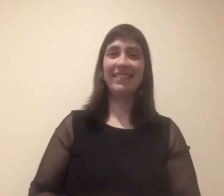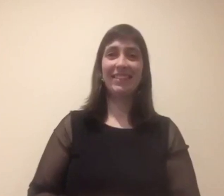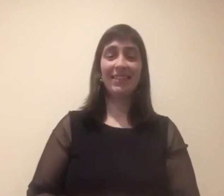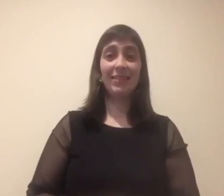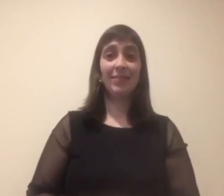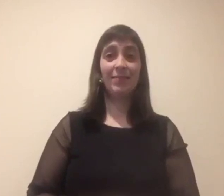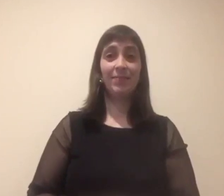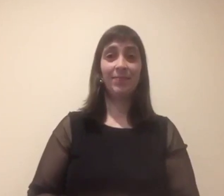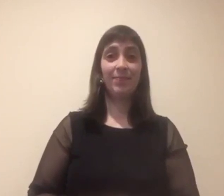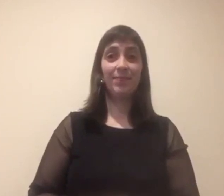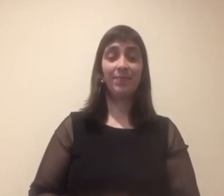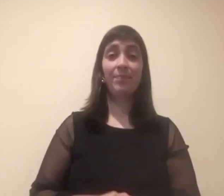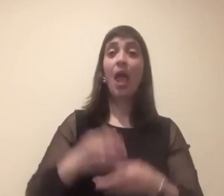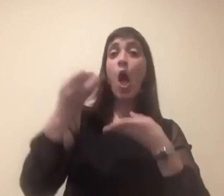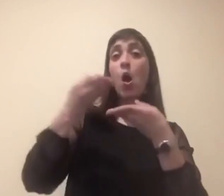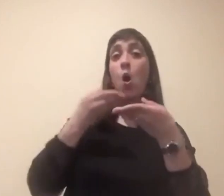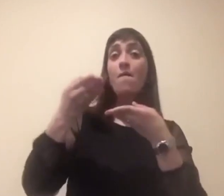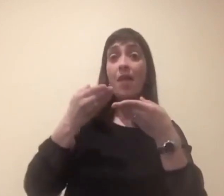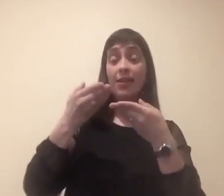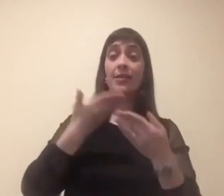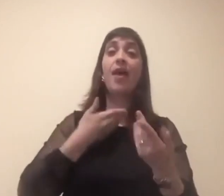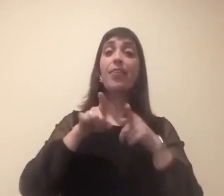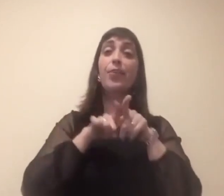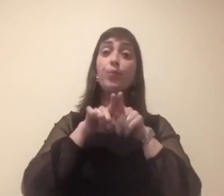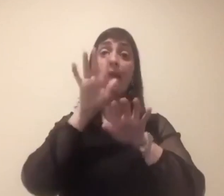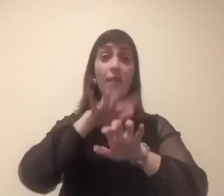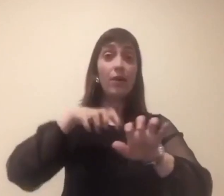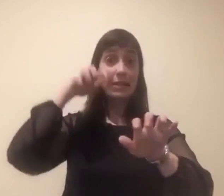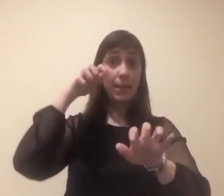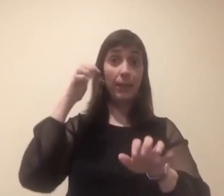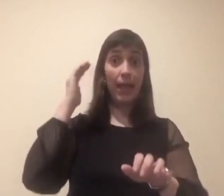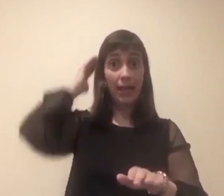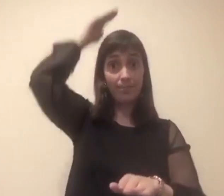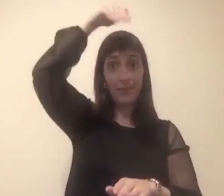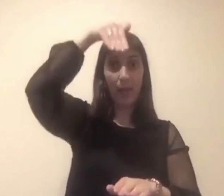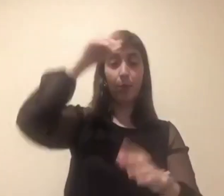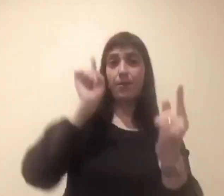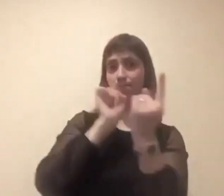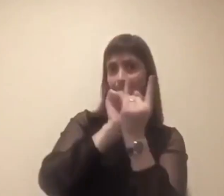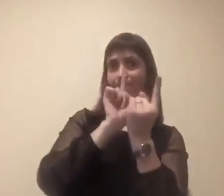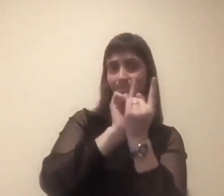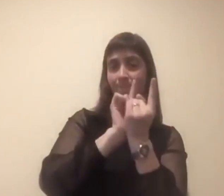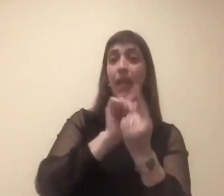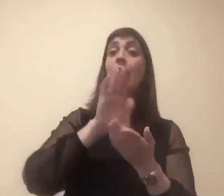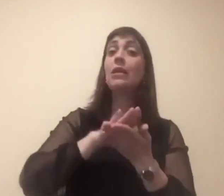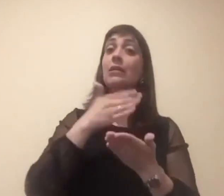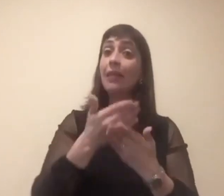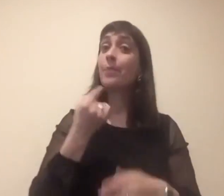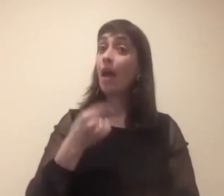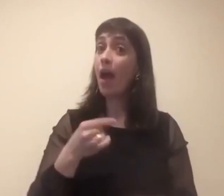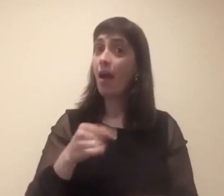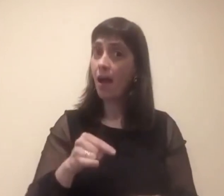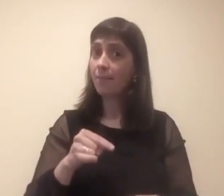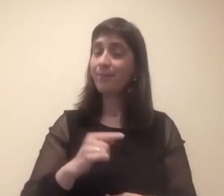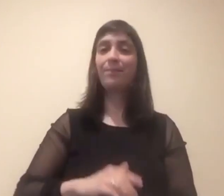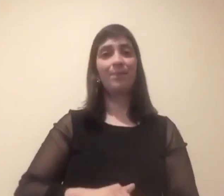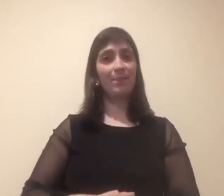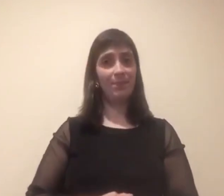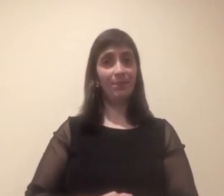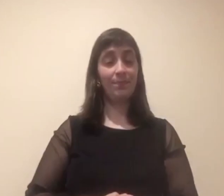Também as conversas cara-a-cara com deputados da Assembleia da República têm interpretação.